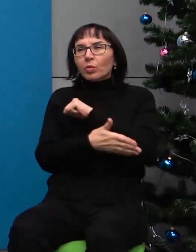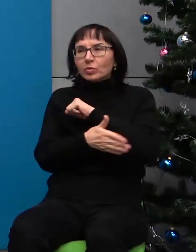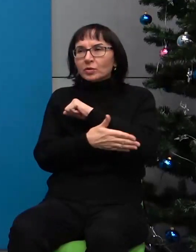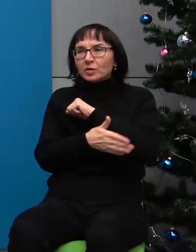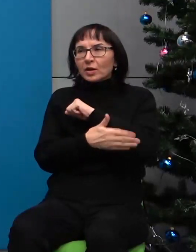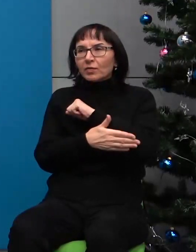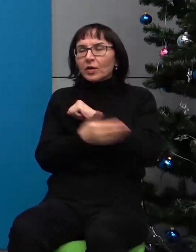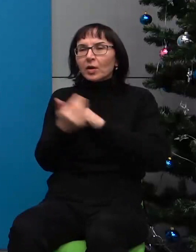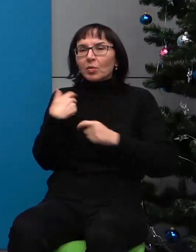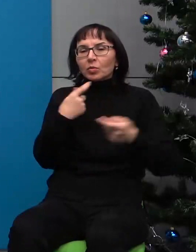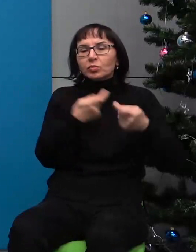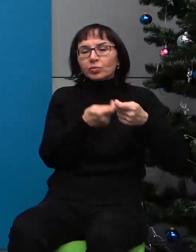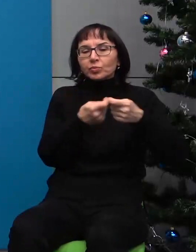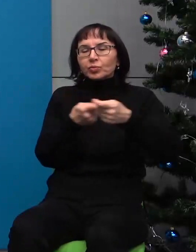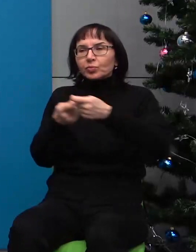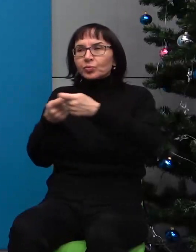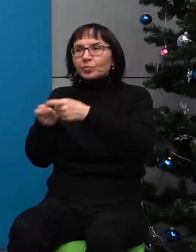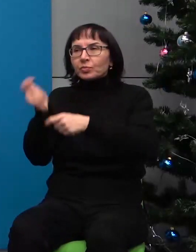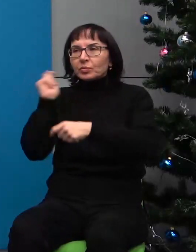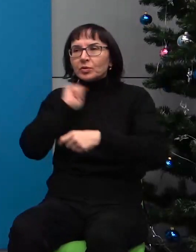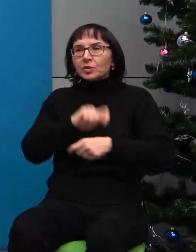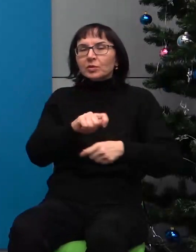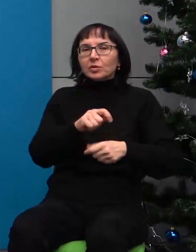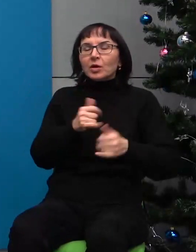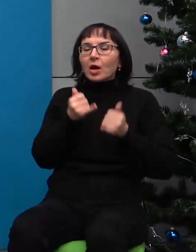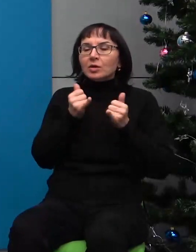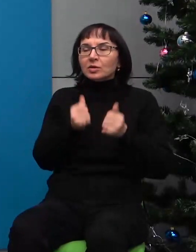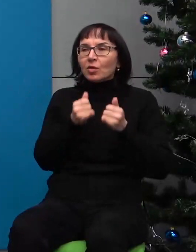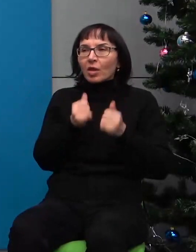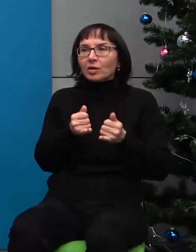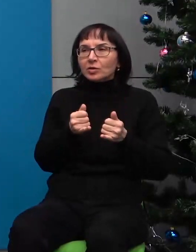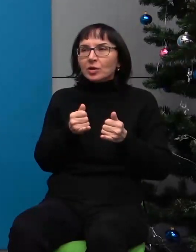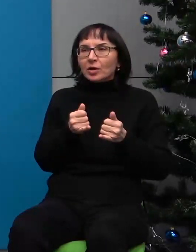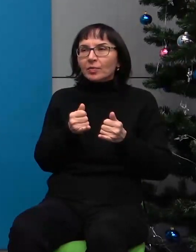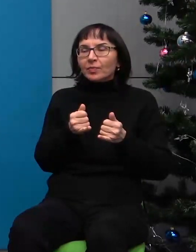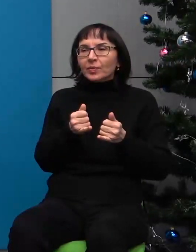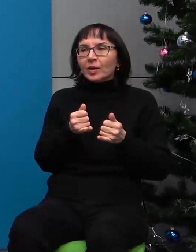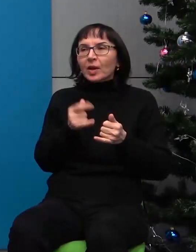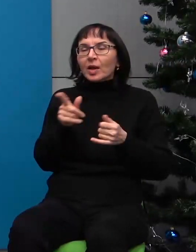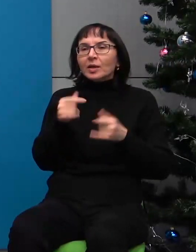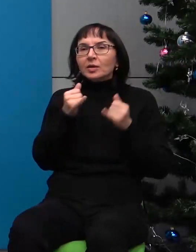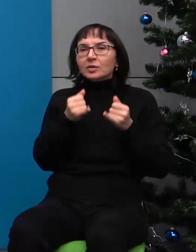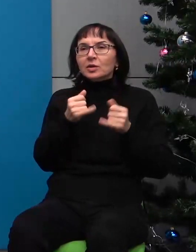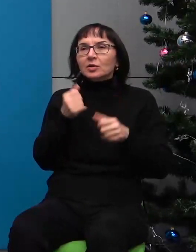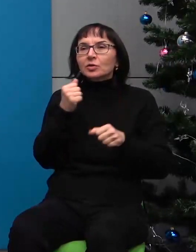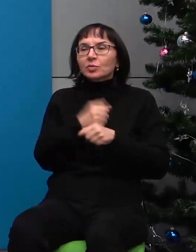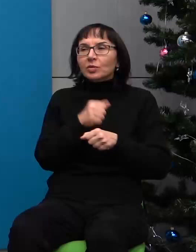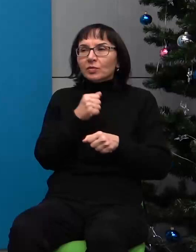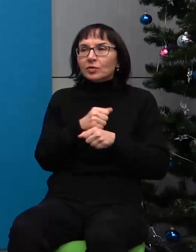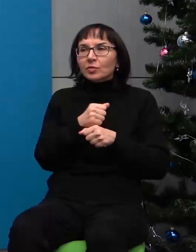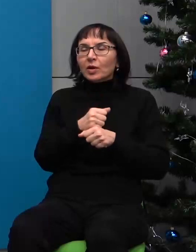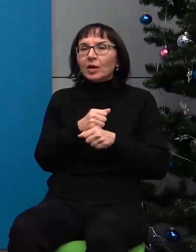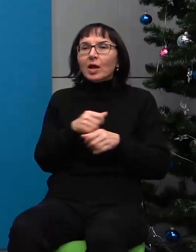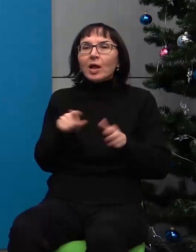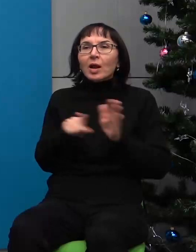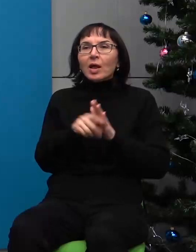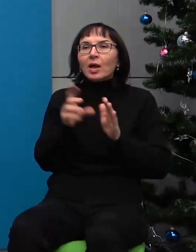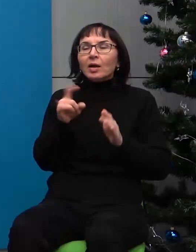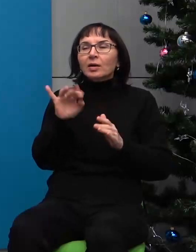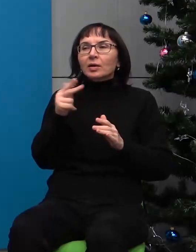I tak zastrzelił pewnego stolarza a propos, jak mówiłem o stolarzach. I tak się złożyło, że ten stolarz pracował dla Karla Gintera.